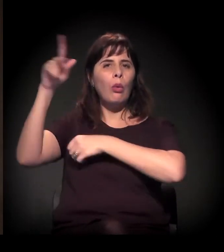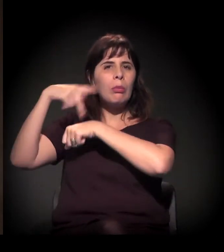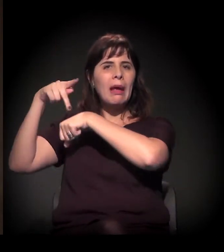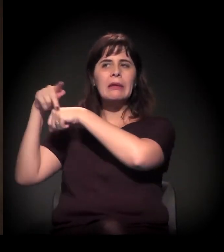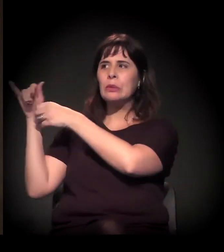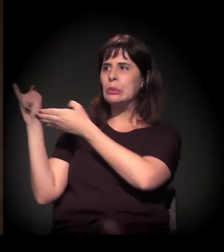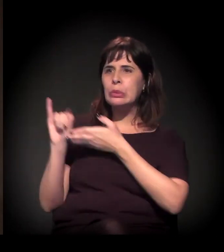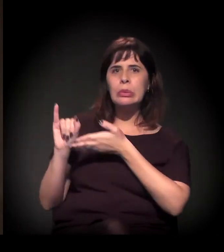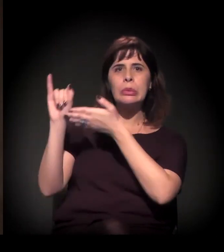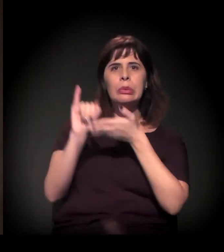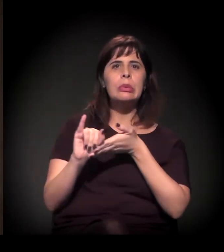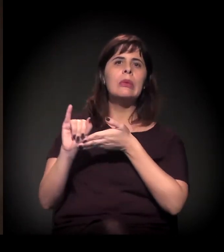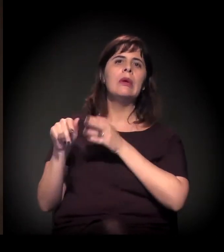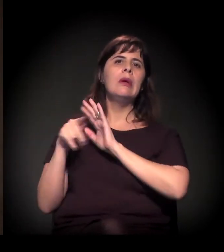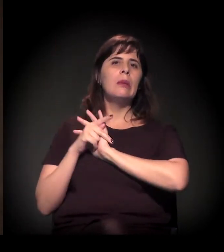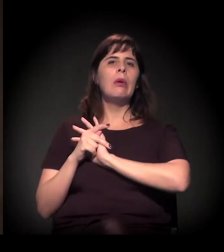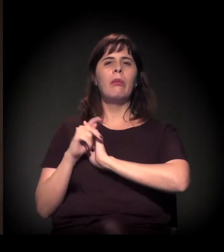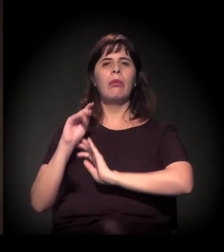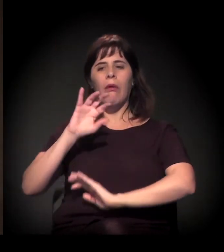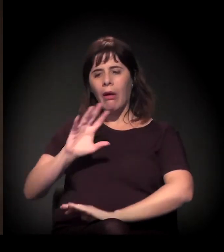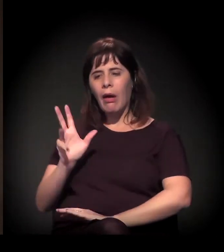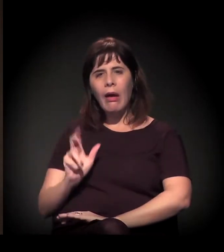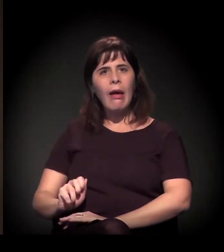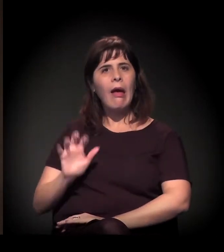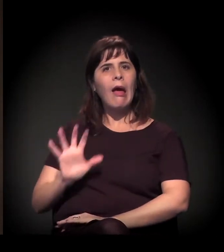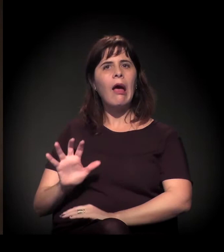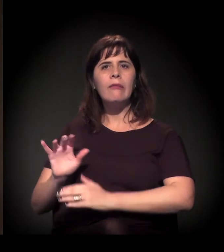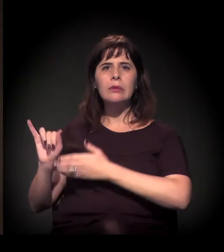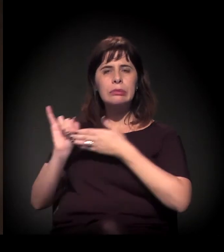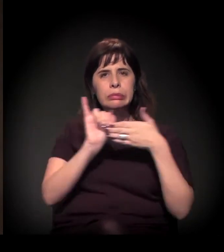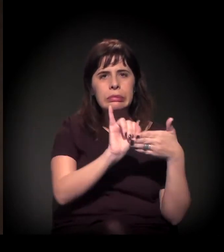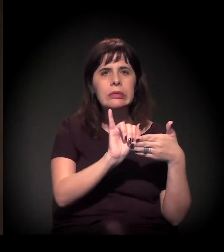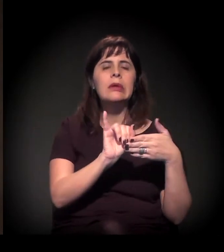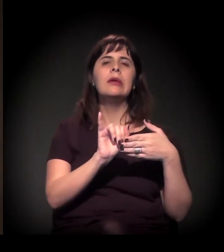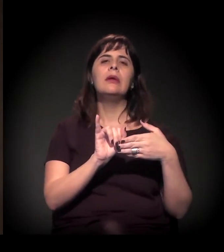os africanos, as pessoas que chegam ali na Baixada do Glicério,